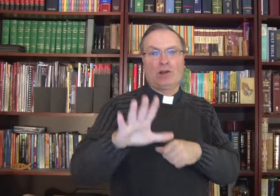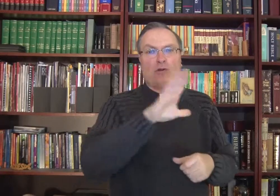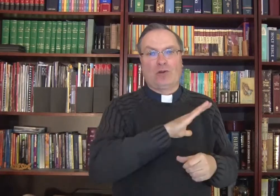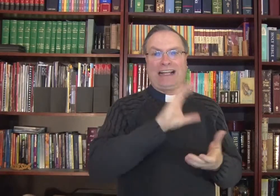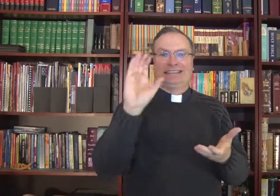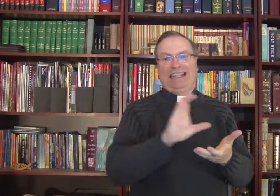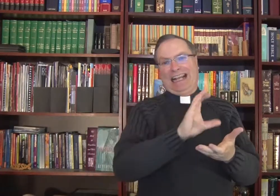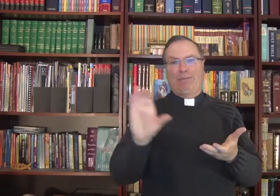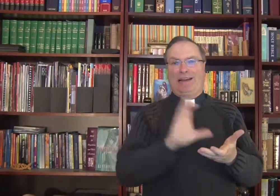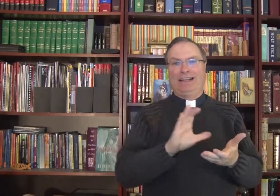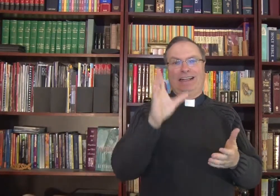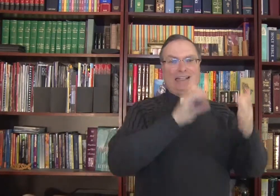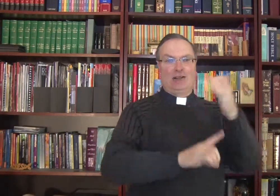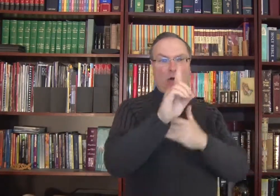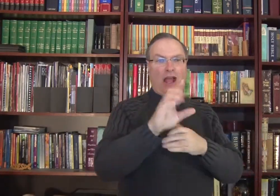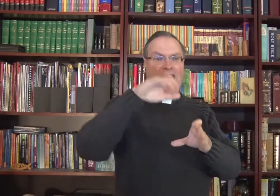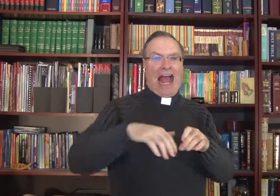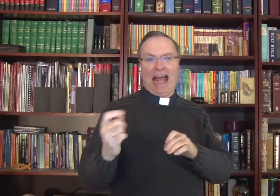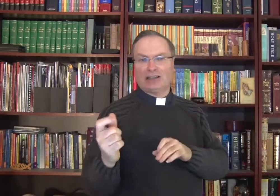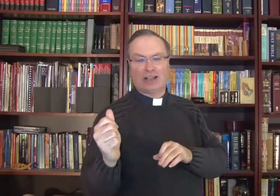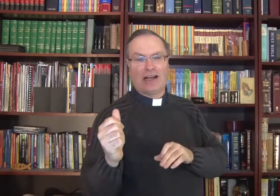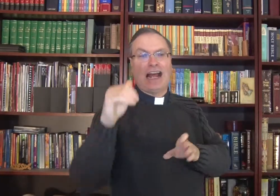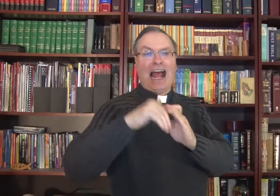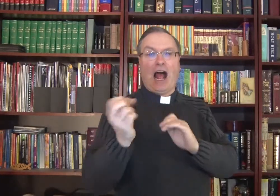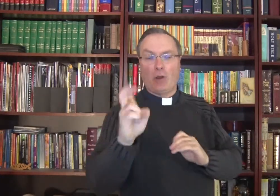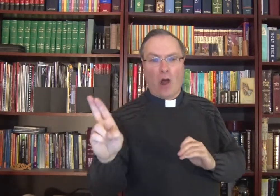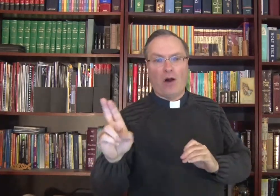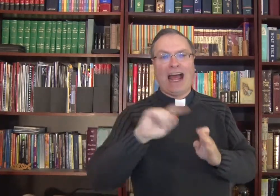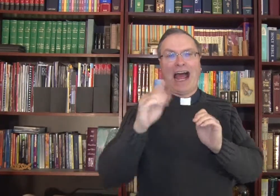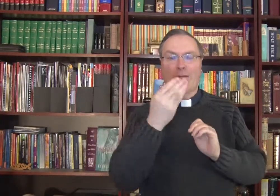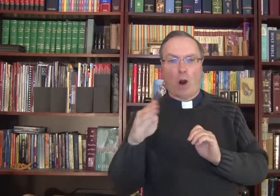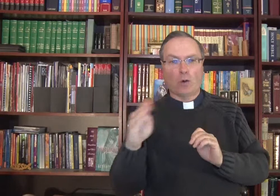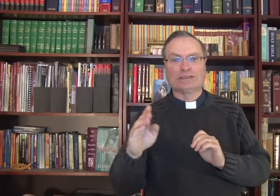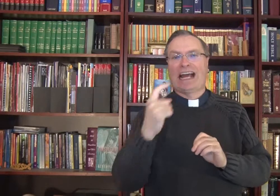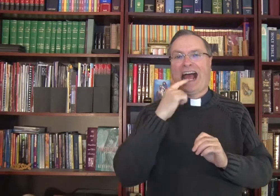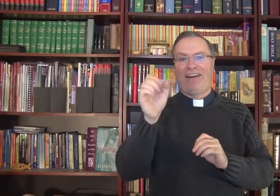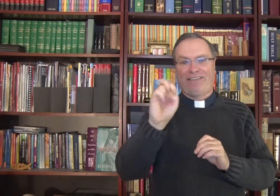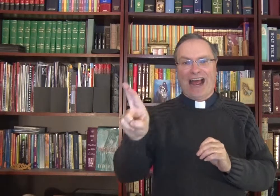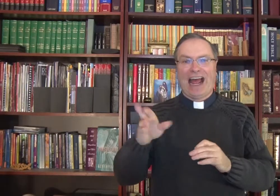Tu as célébré les dieux en argent, en or, en bronze, en fer,